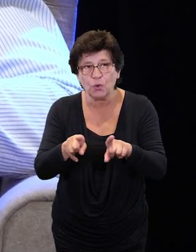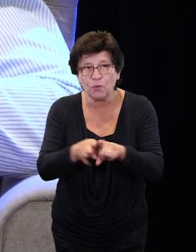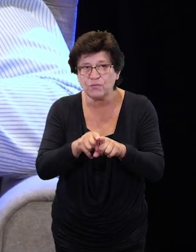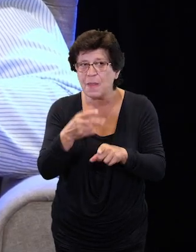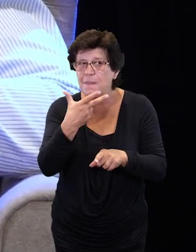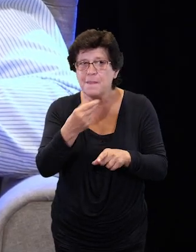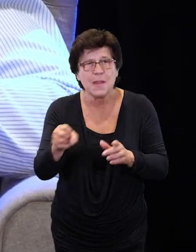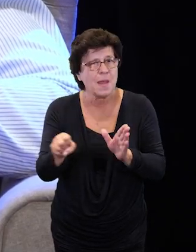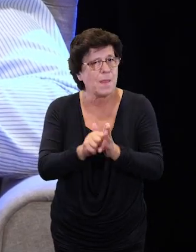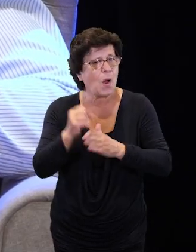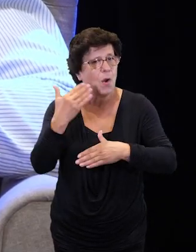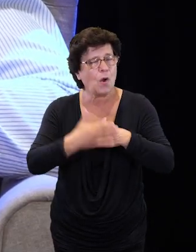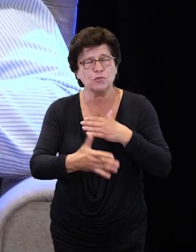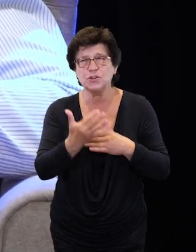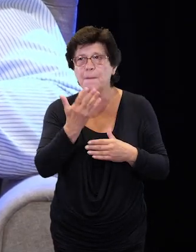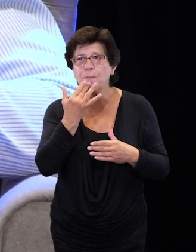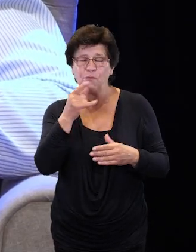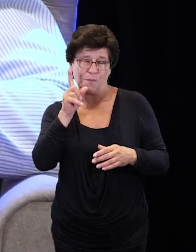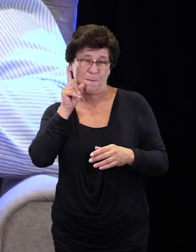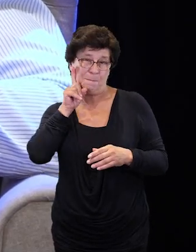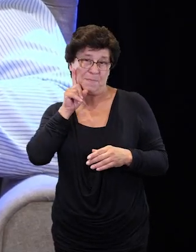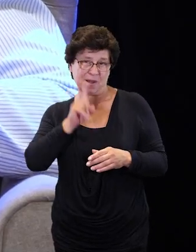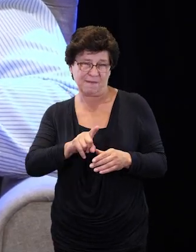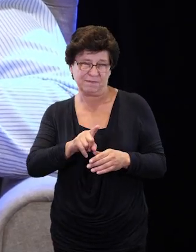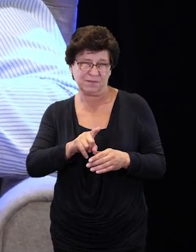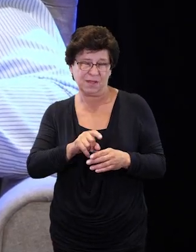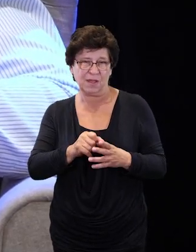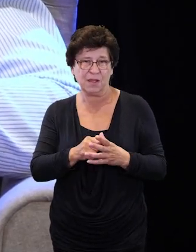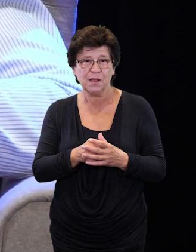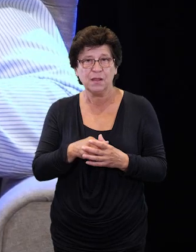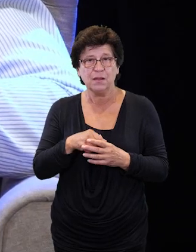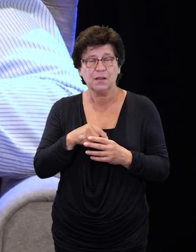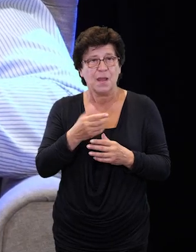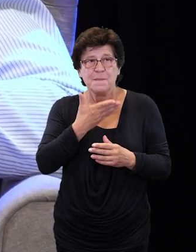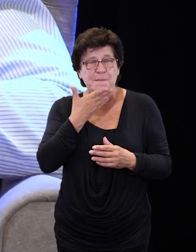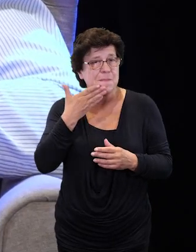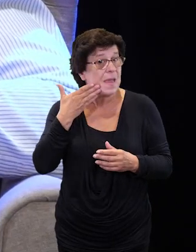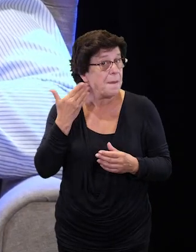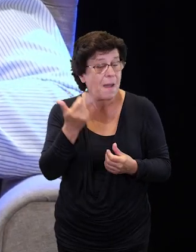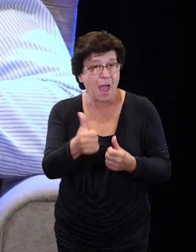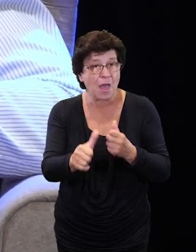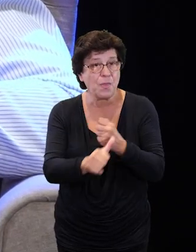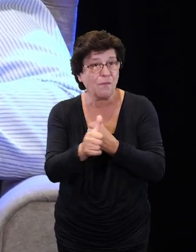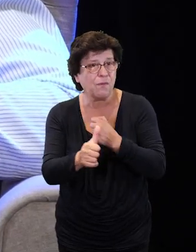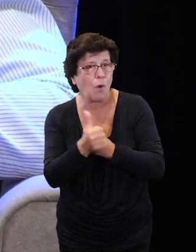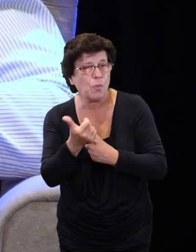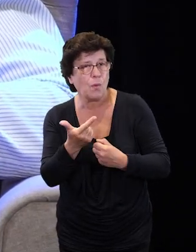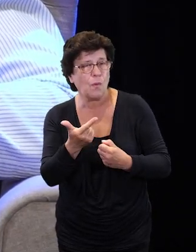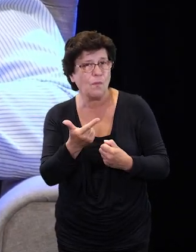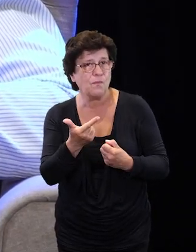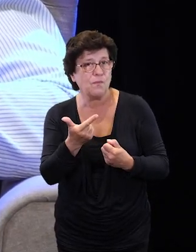albo nie mówiły zweryfikowanych informacji na podstawie dowodów naukowych. A dlaczego tak się dzieje? Trudno powiedzieć.